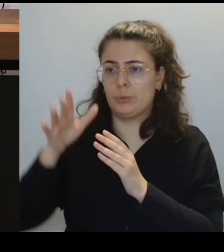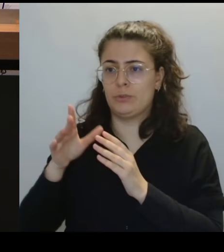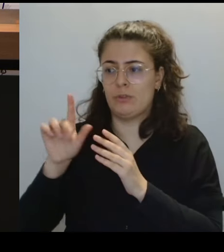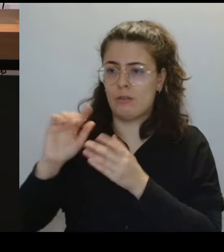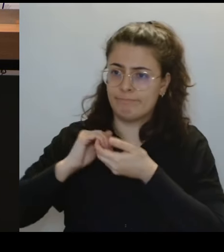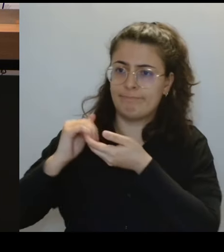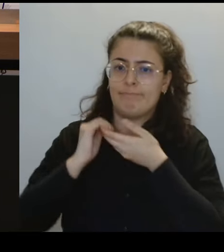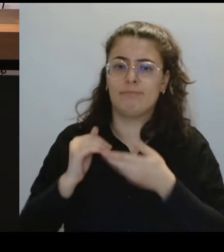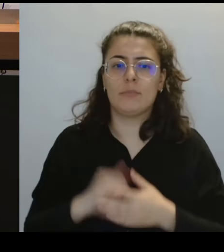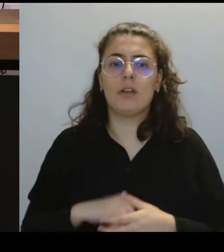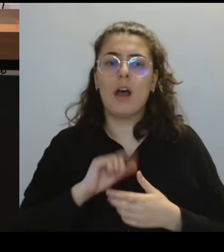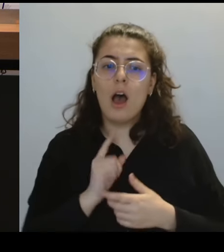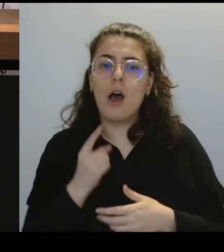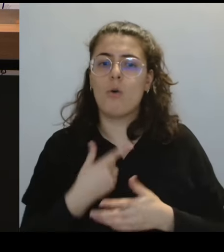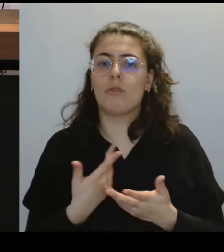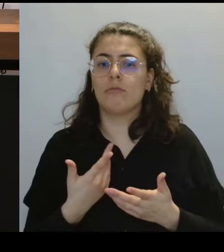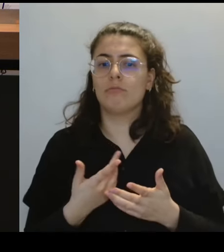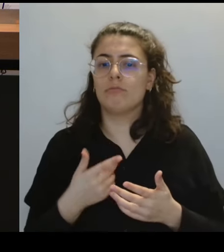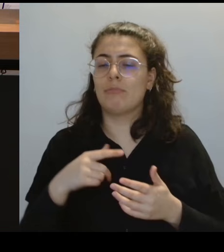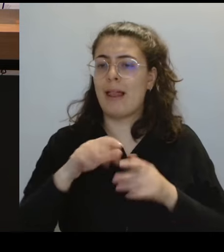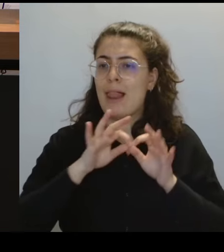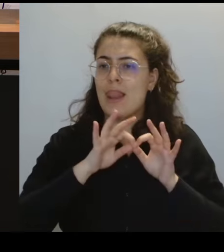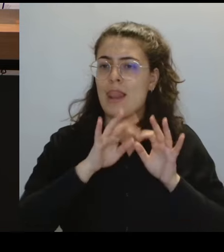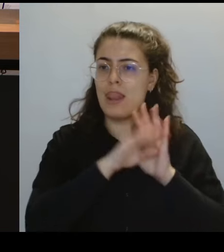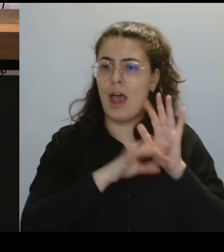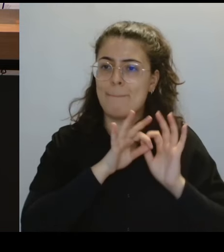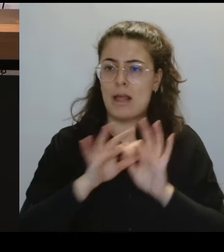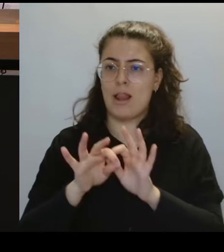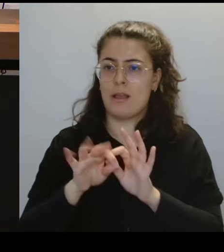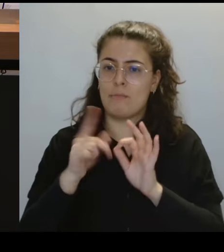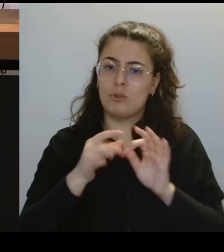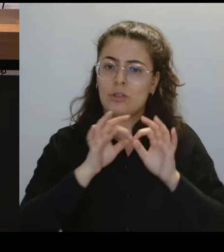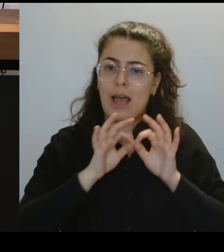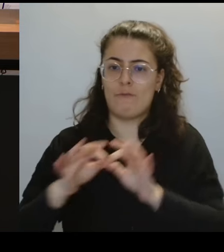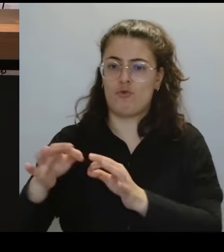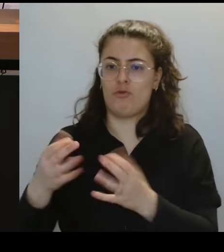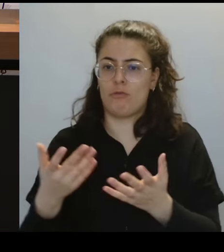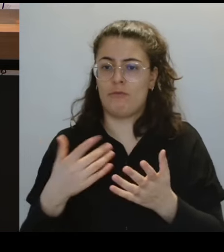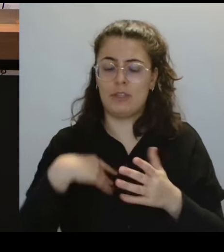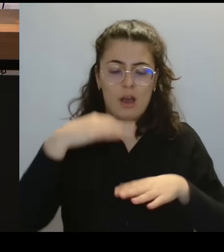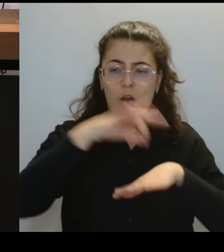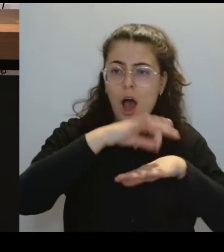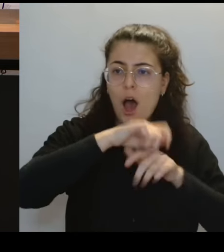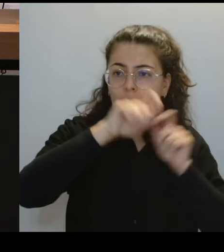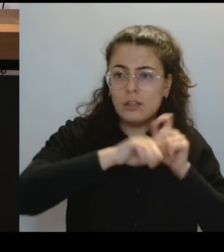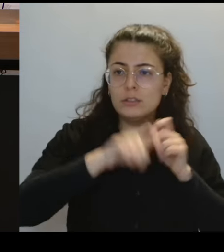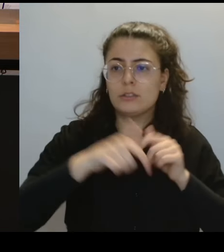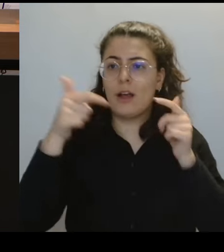Krankenhaus des Maßregelvollzugs Ärztinnen, Pfleger und Psychologinnen auch wieder arbeiten möchten. (Beifall)